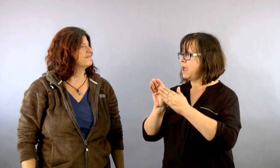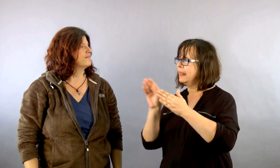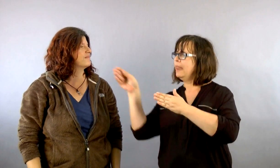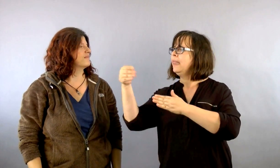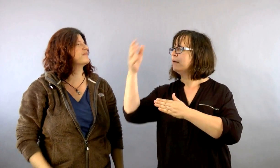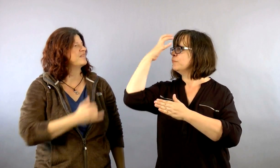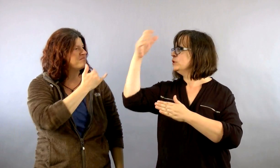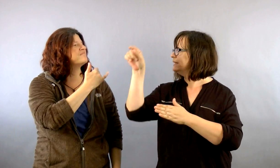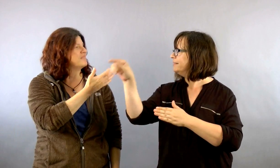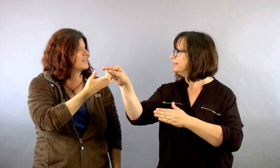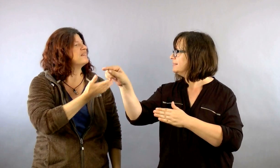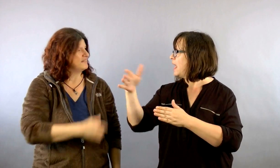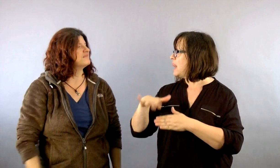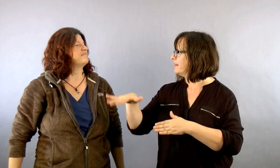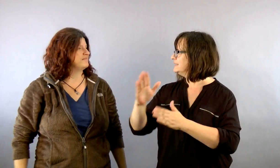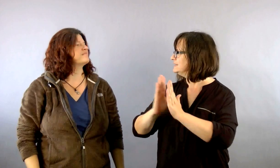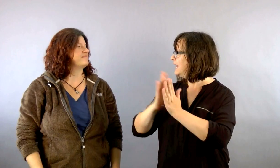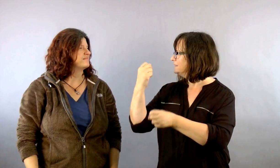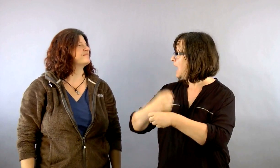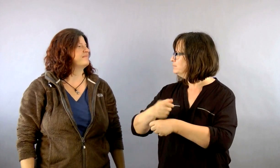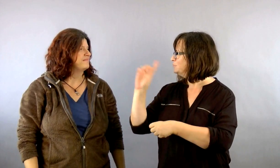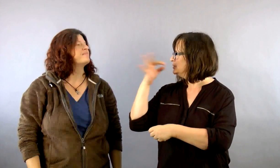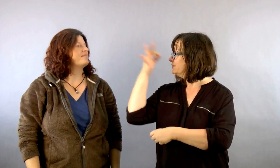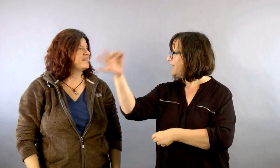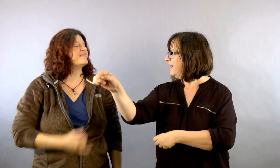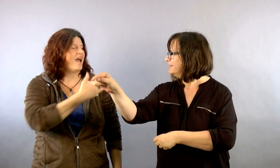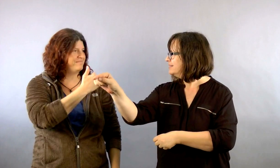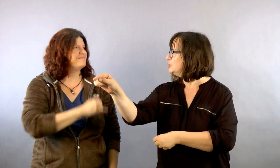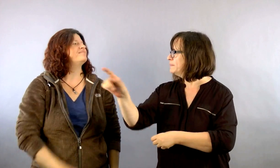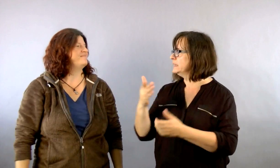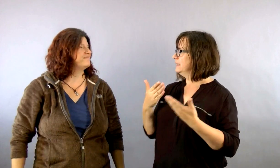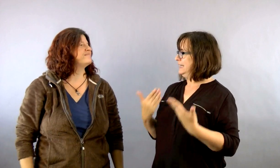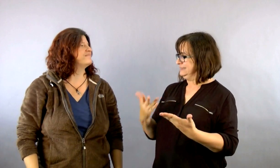Bisher mussten wir dafür immer in München im Landeskirchenamt nachfragen